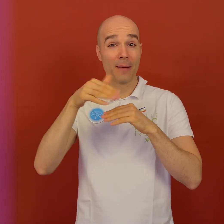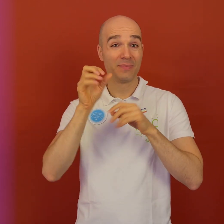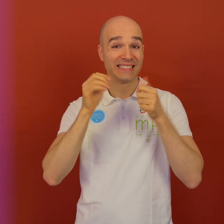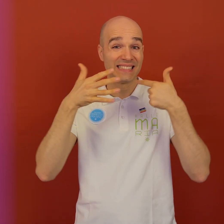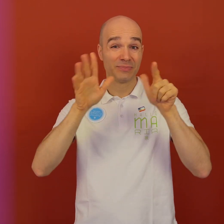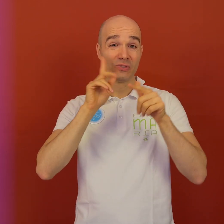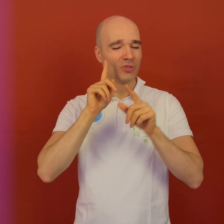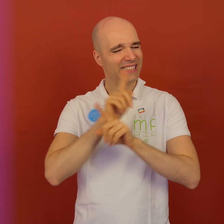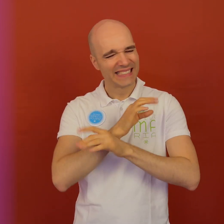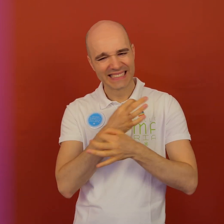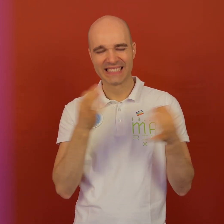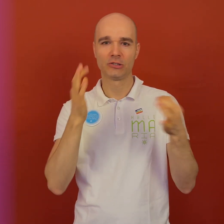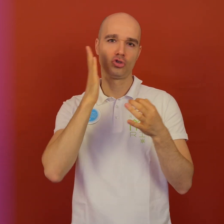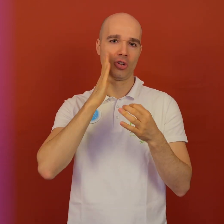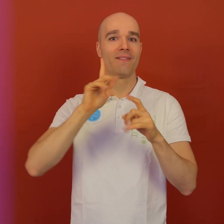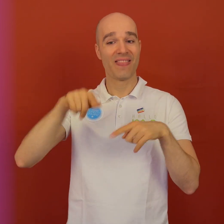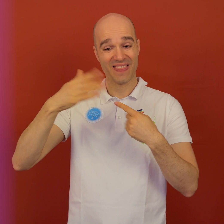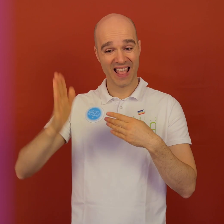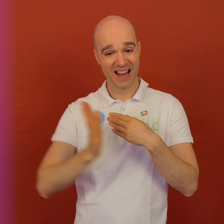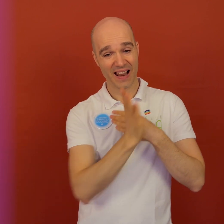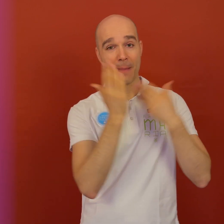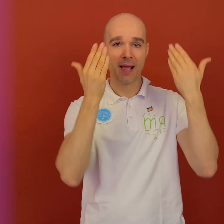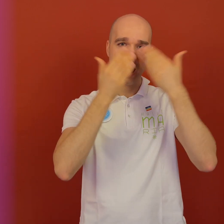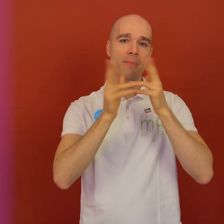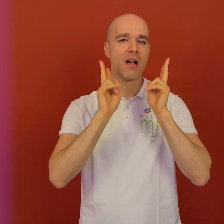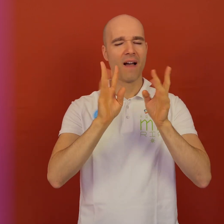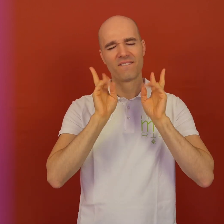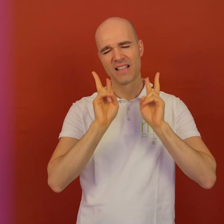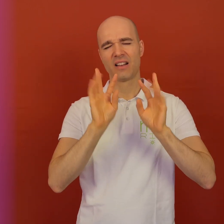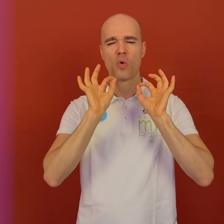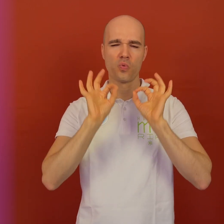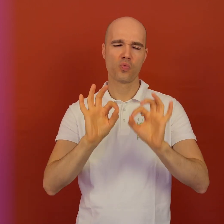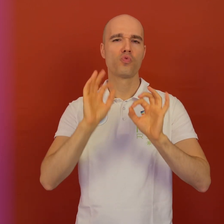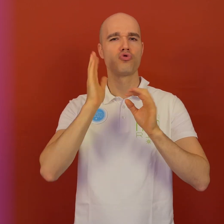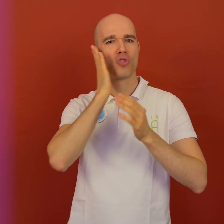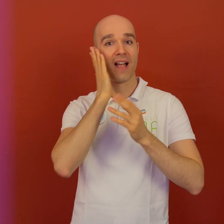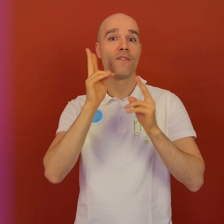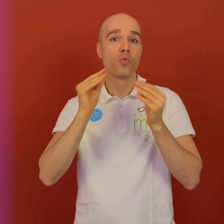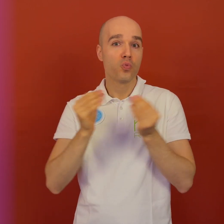Ab 17 Uhr solltest du nicht mehr schlafen. Nur so kannst du am Abend wieder gut einschlafen,